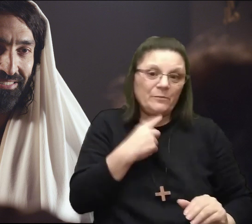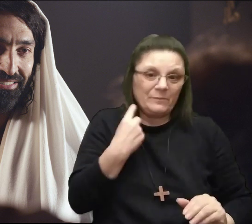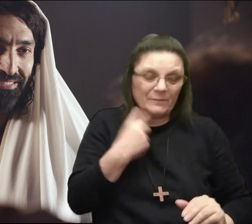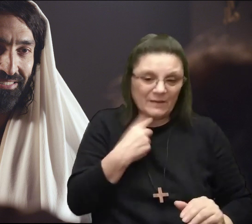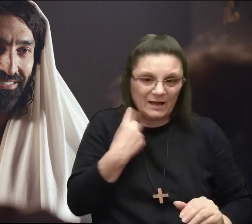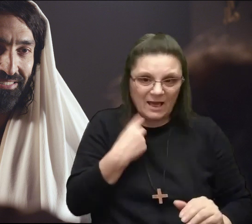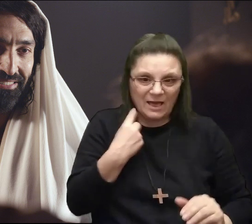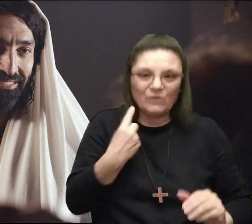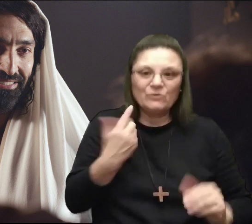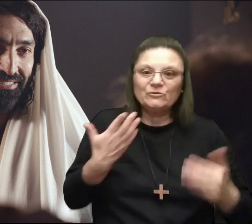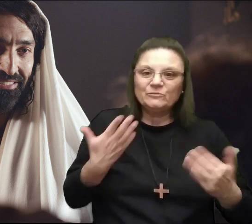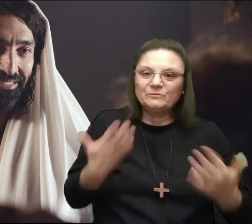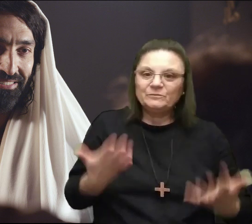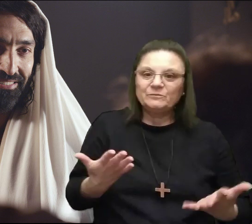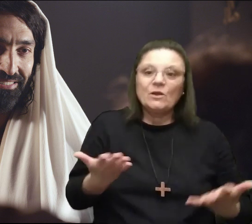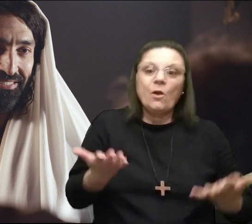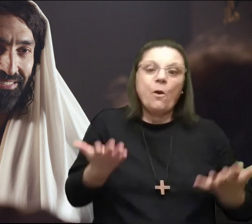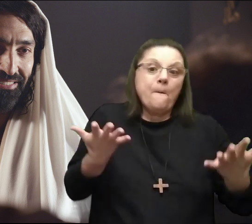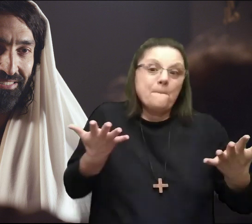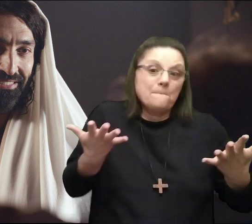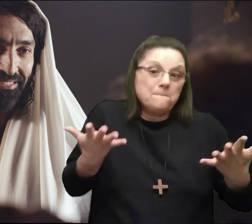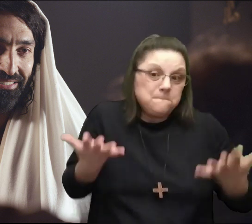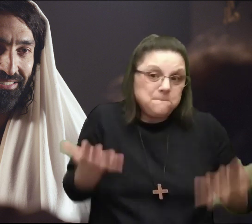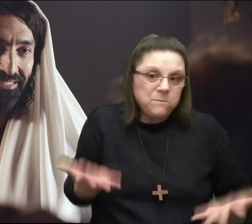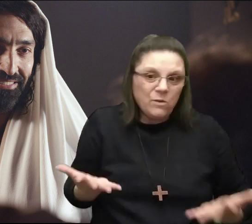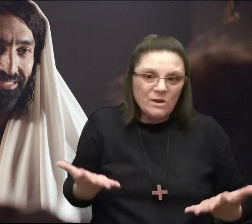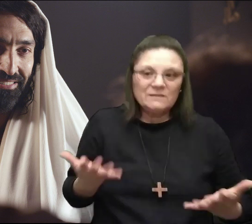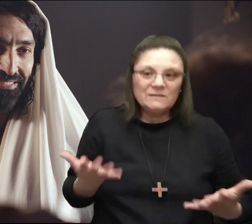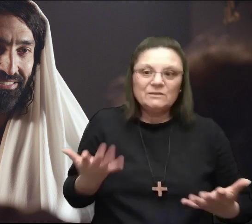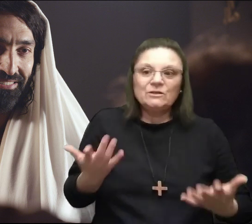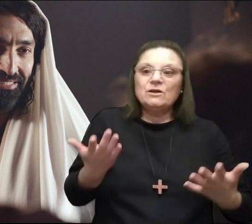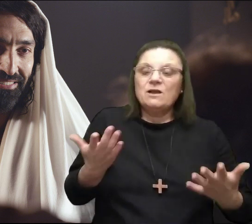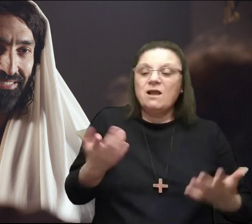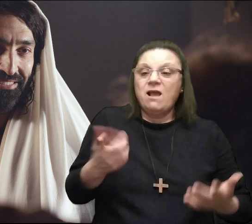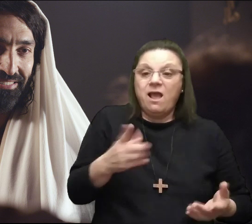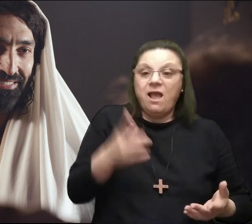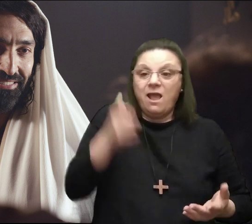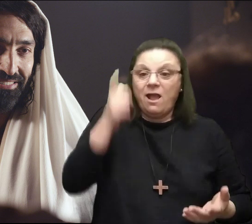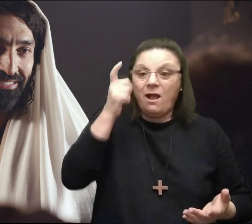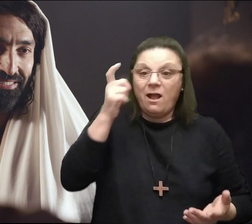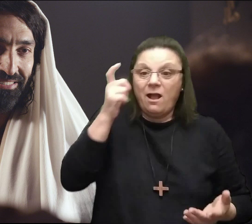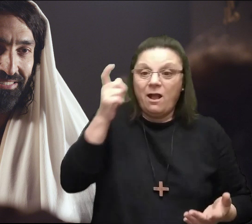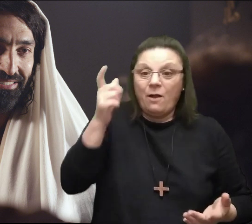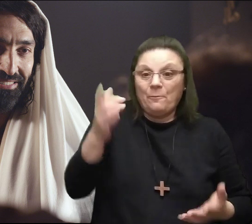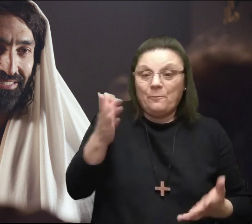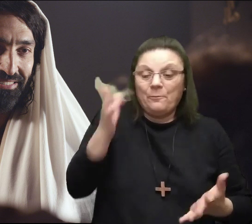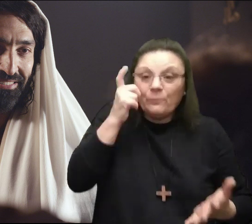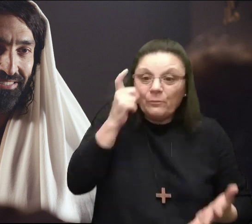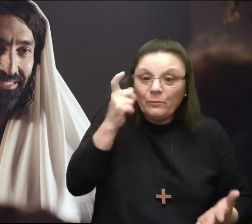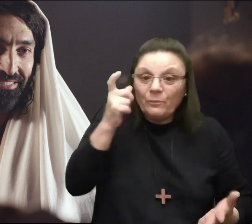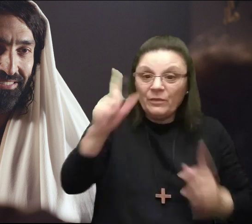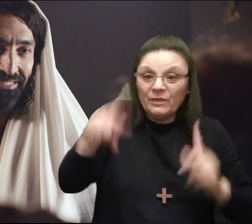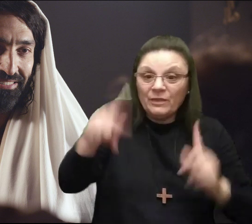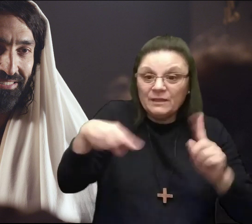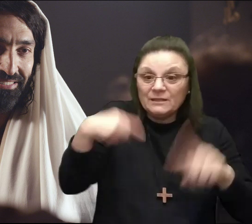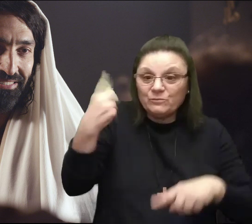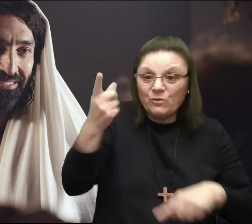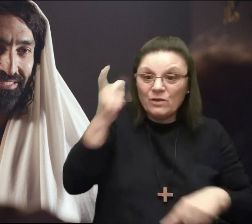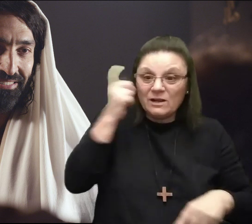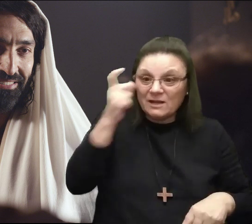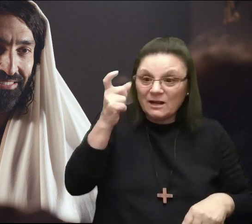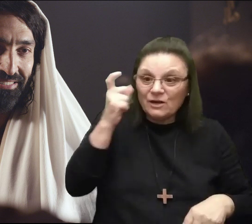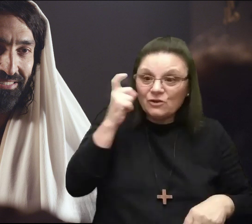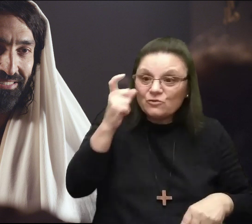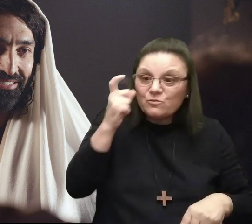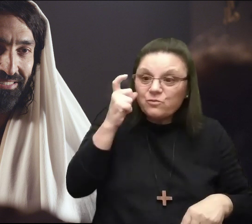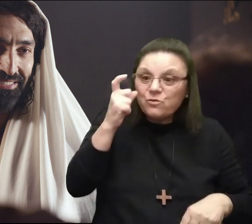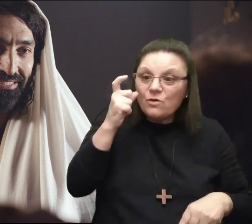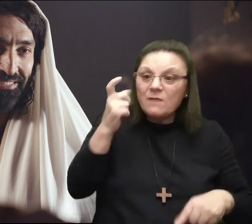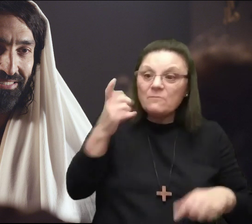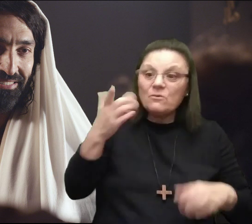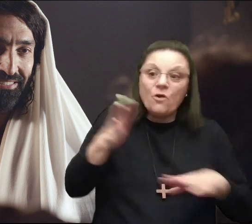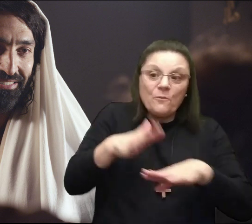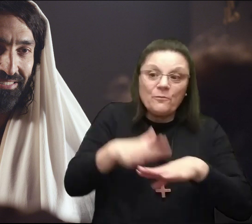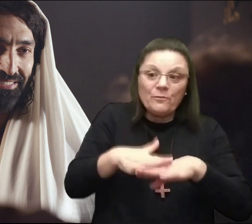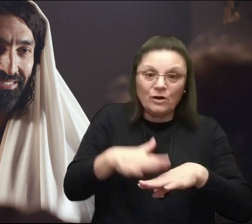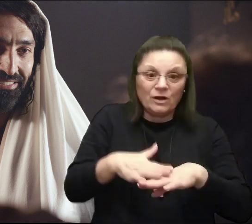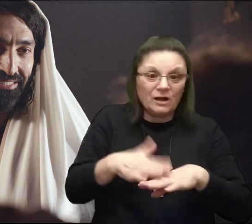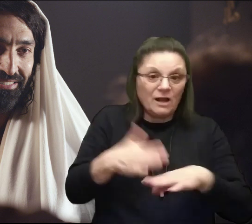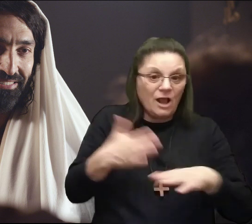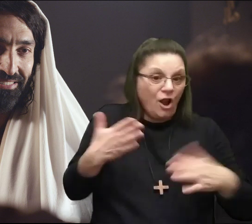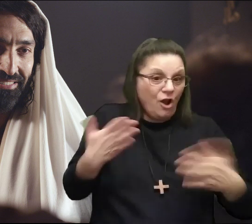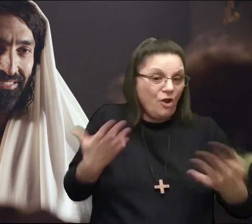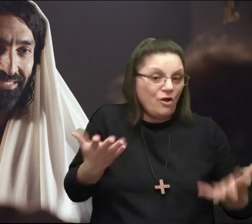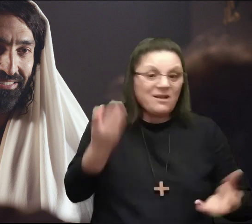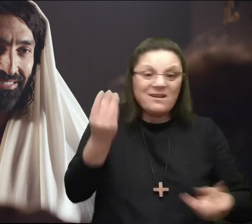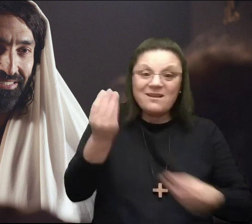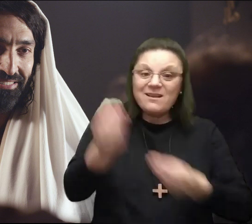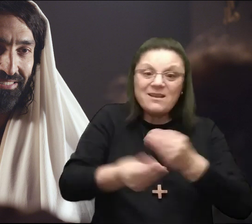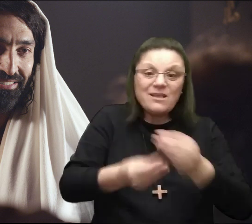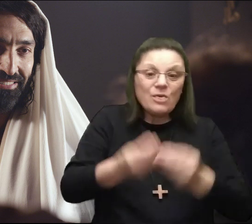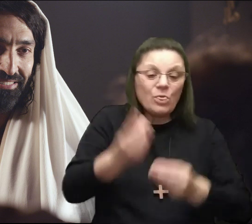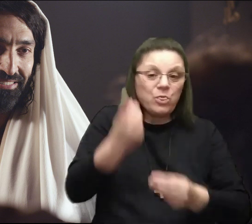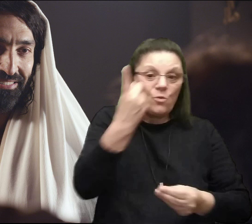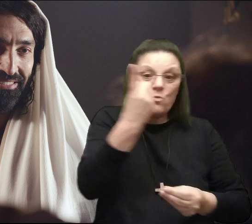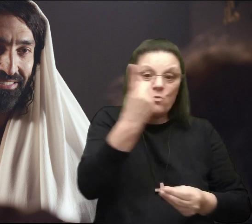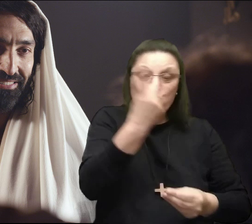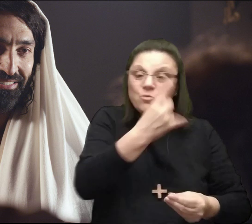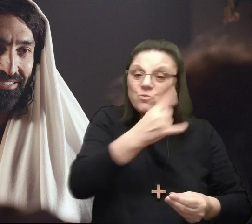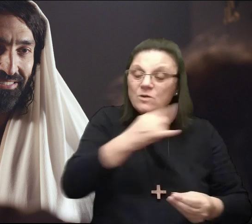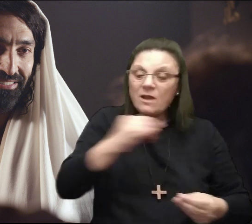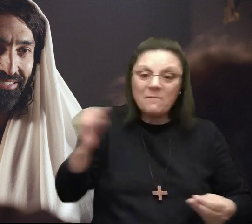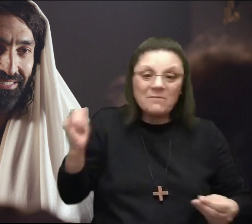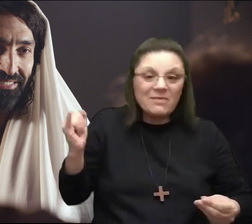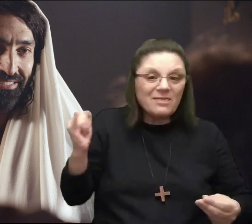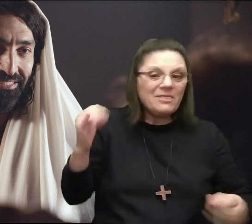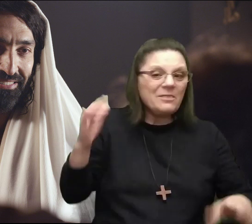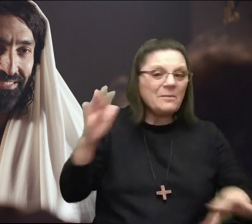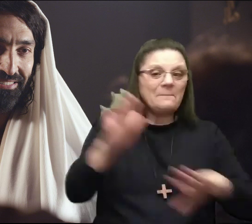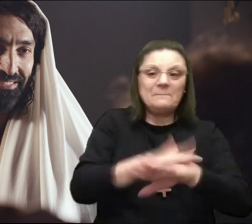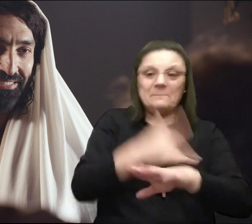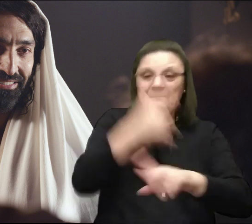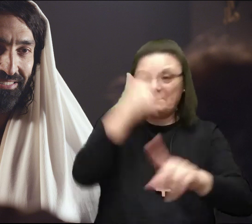primero por los propios pecados, después por los del pueblo—, porque lo hizo de una vez